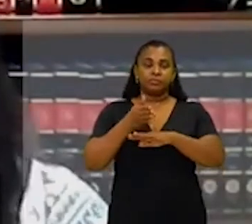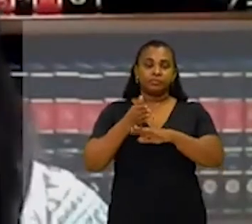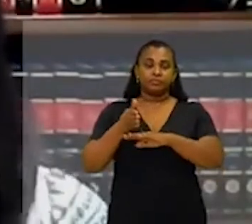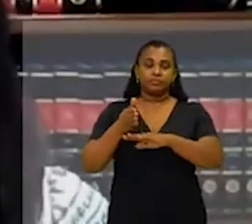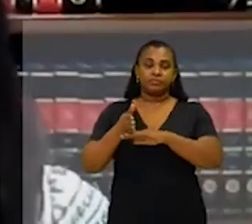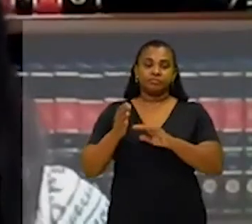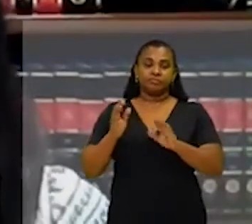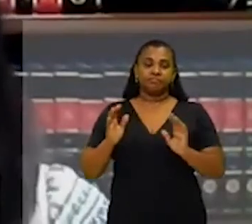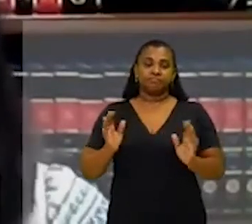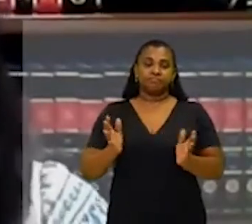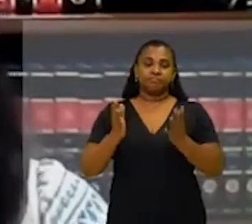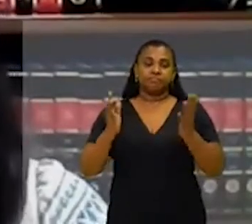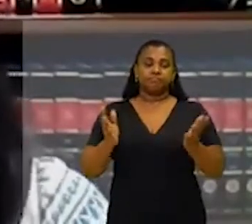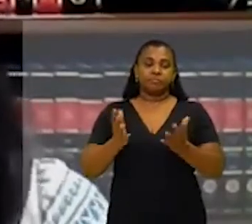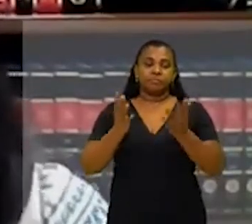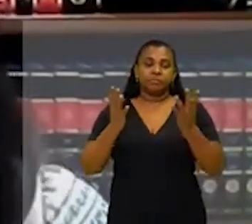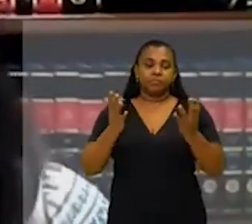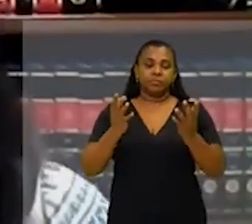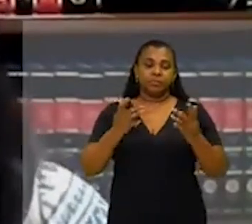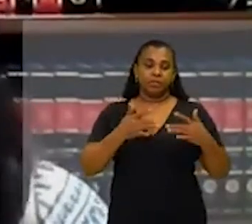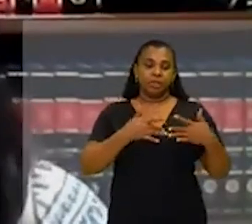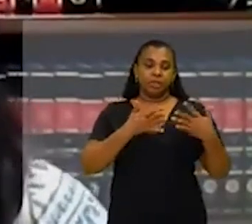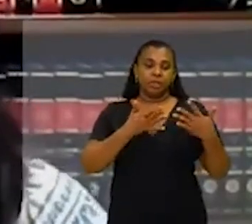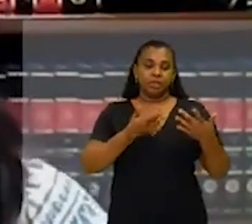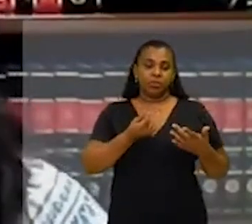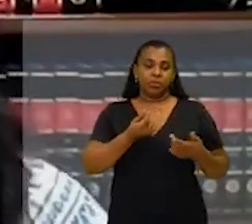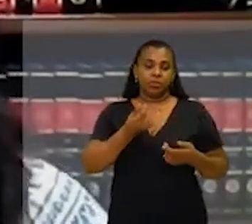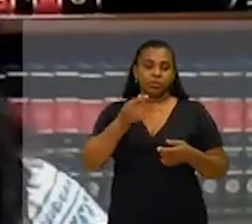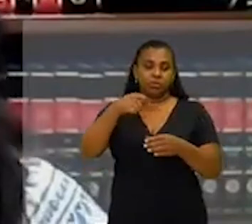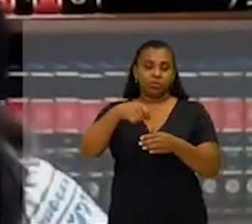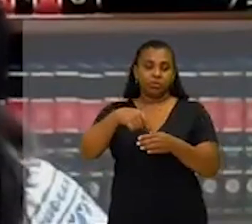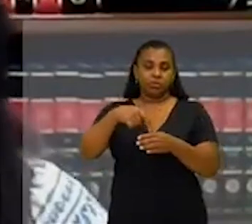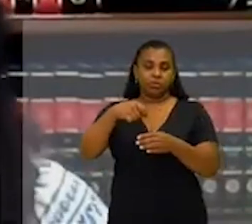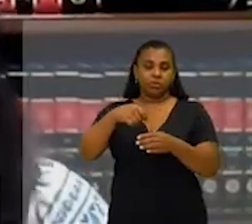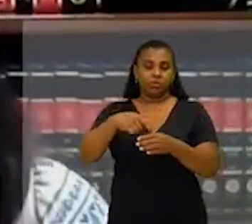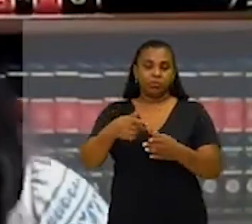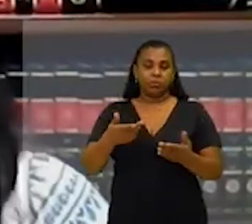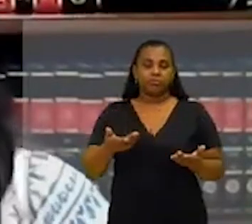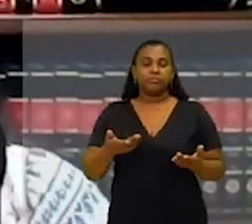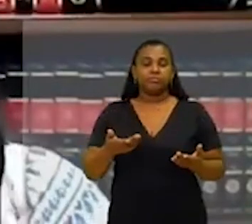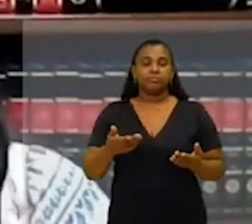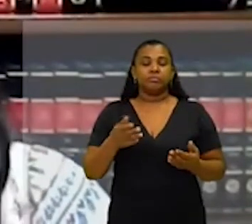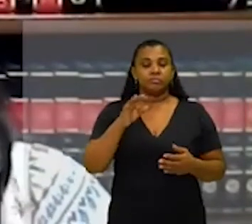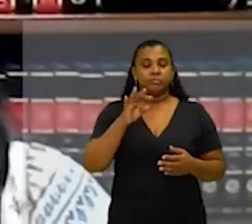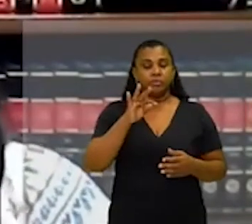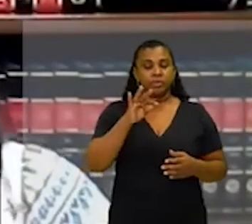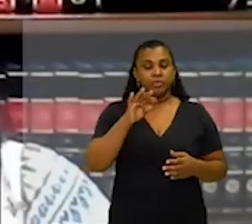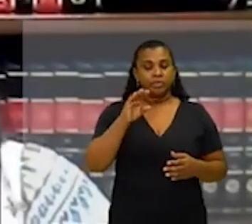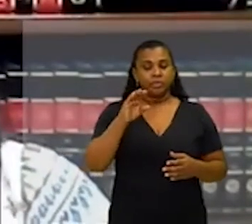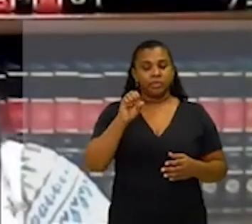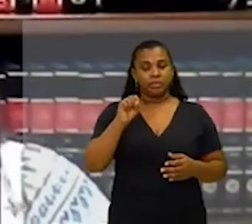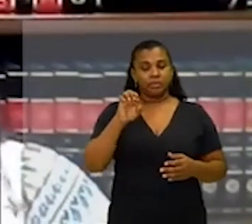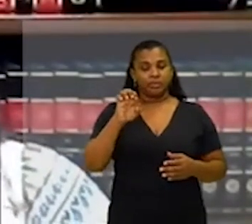incentivo as doações então o ter fé ele tem um trabalho que pendu quando se dia quando